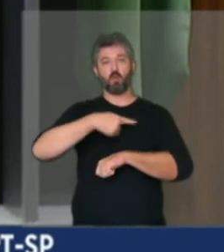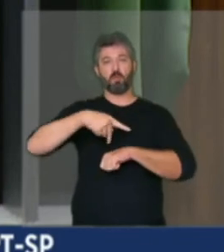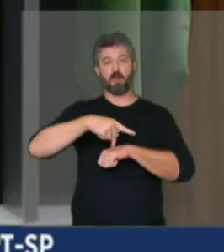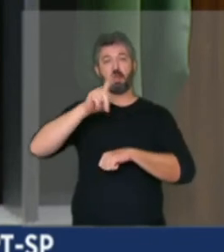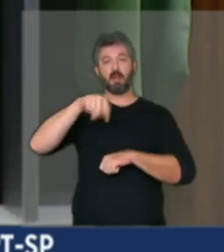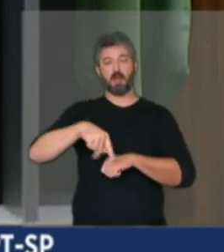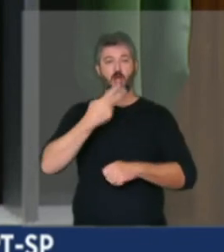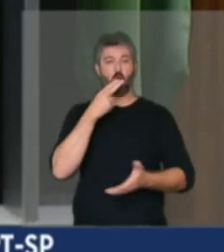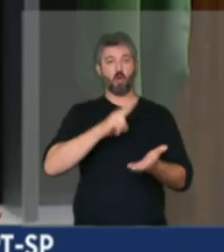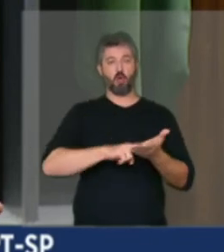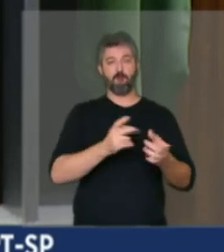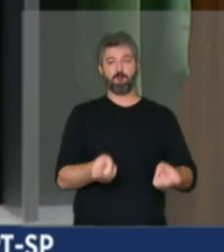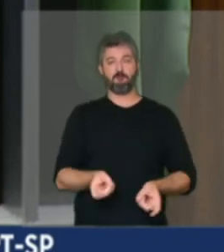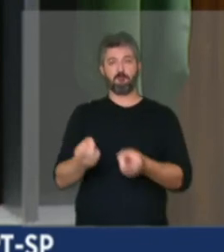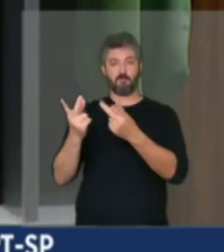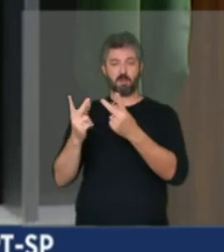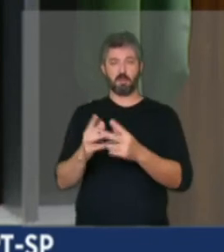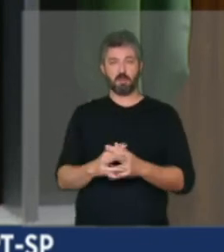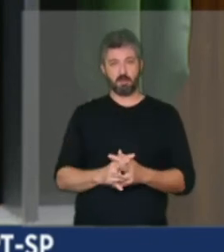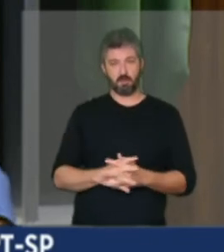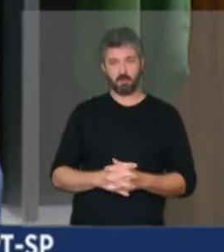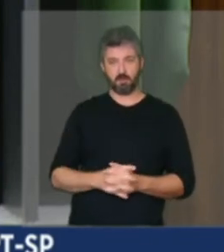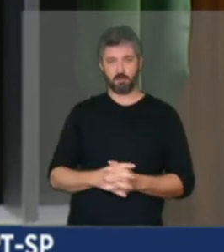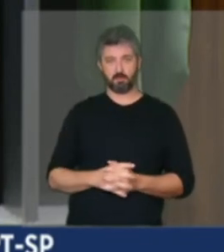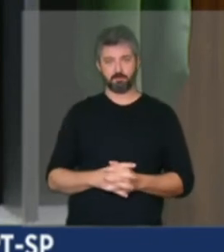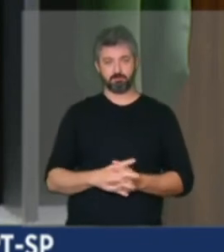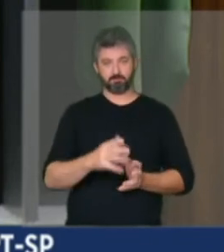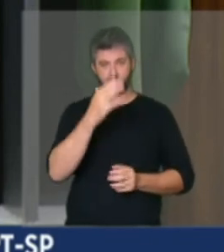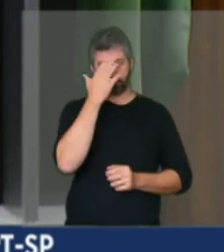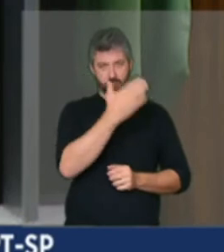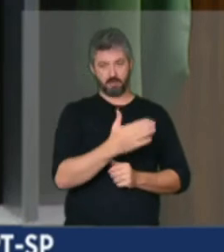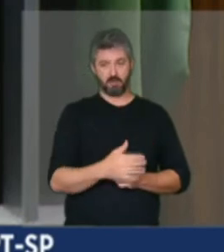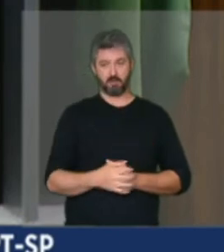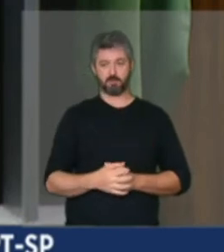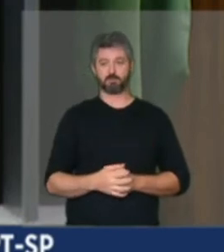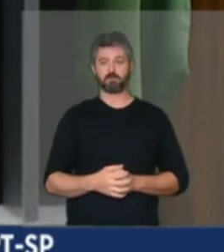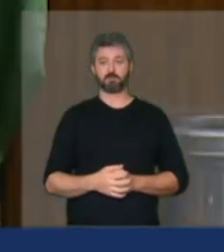[PRESIDENTE]: OK, DEPUTADO PAULINHO TEIXEIRA E AGORA, DE SÃO PAULO, NÓS VAMOS VOLTAR AQUI PARA